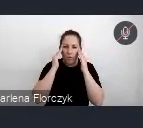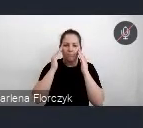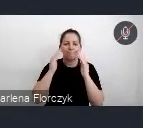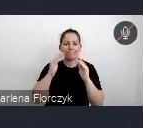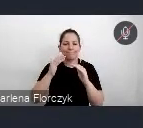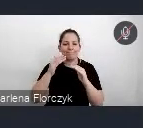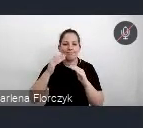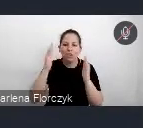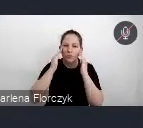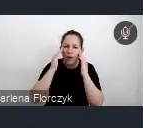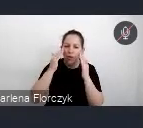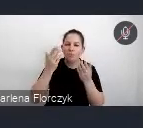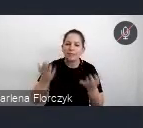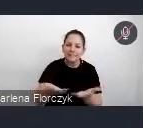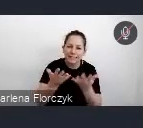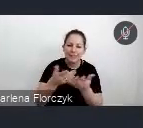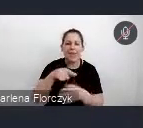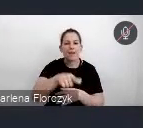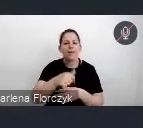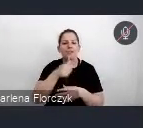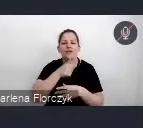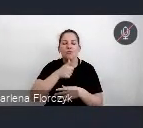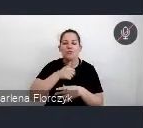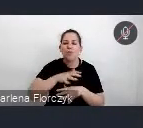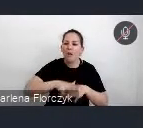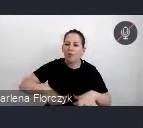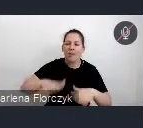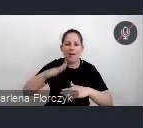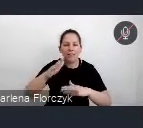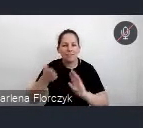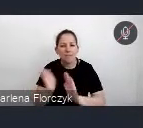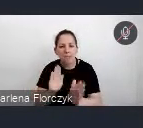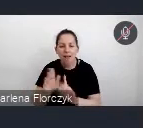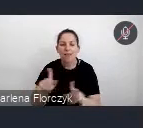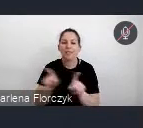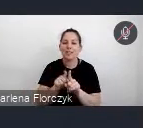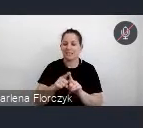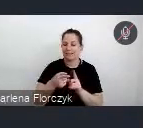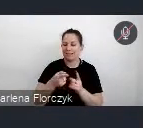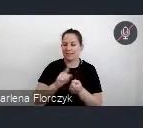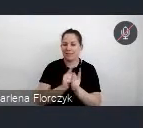o dbanie o tereny zielone, ale o właśnie zmianę sposobu ogrzewania.